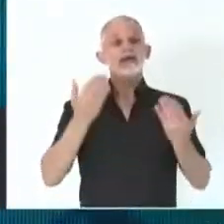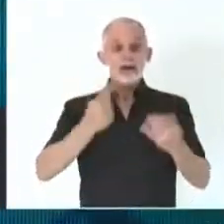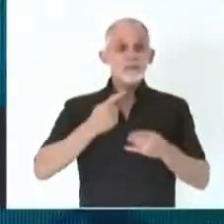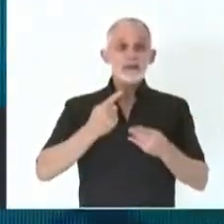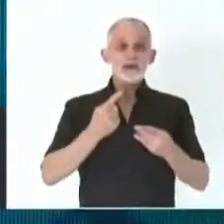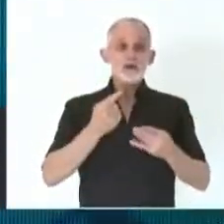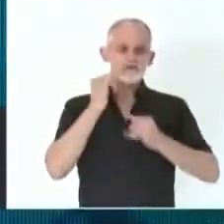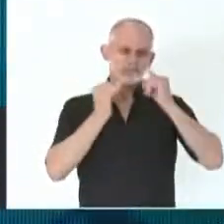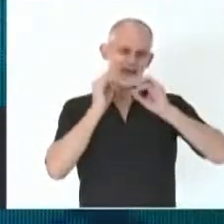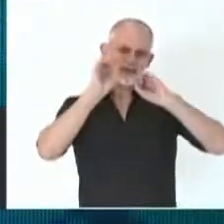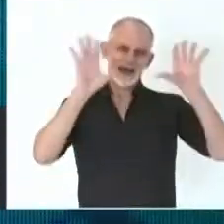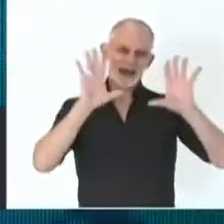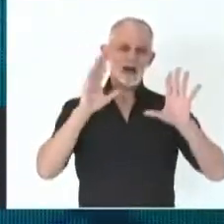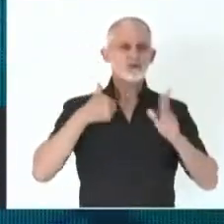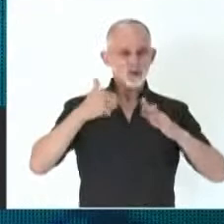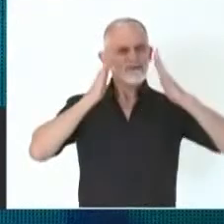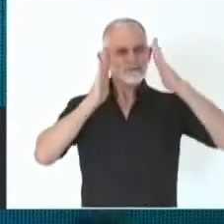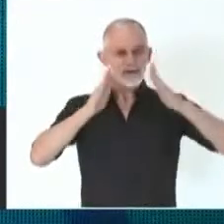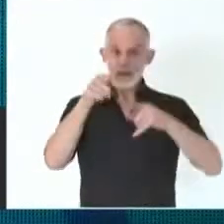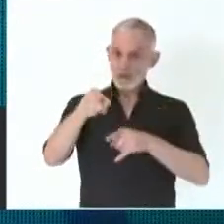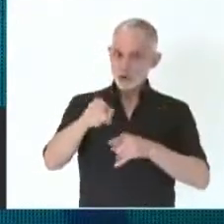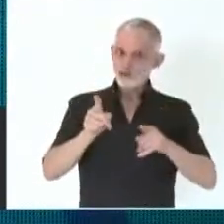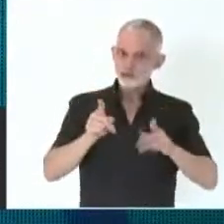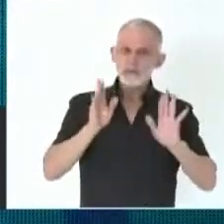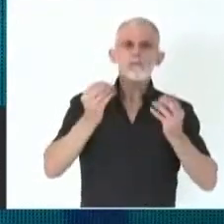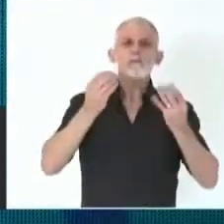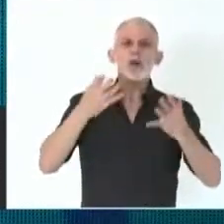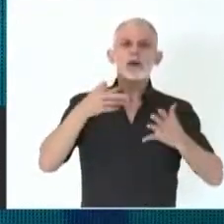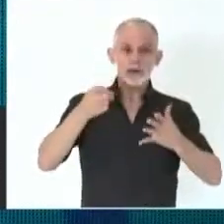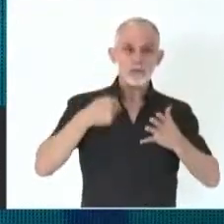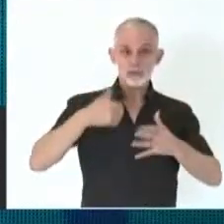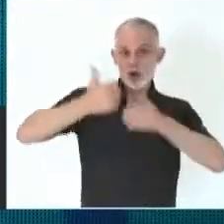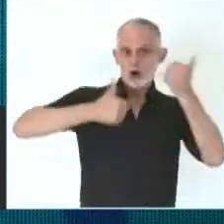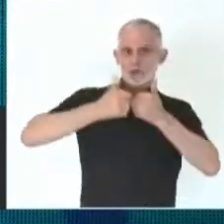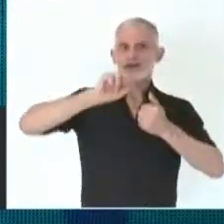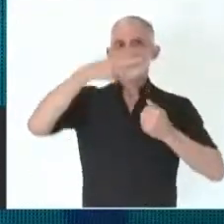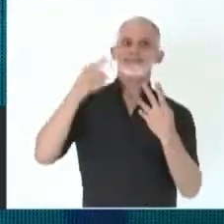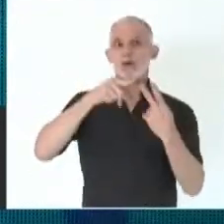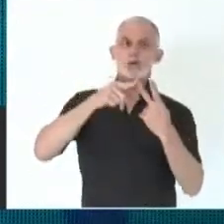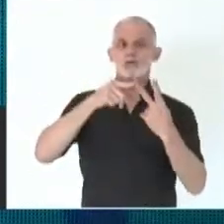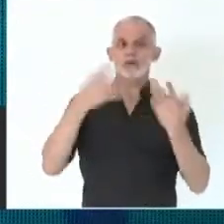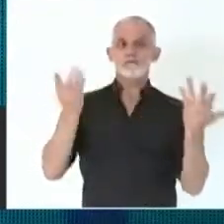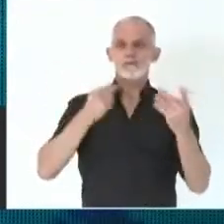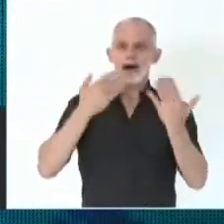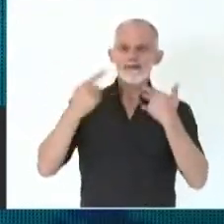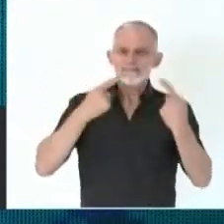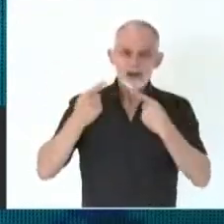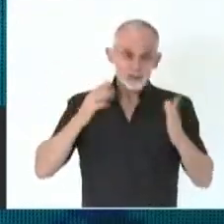EN ESTA INSTANCIA, TAL COMO SE DISPUSO EN EL SORTEO, ES RAMIRO MARRA QUIEN COMIENZA CON SU CONCLUSIóÓN AQUíÍ EN LA CIUDAD BAHT.